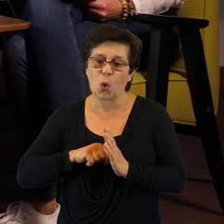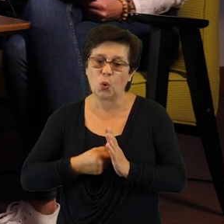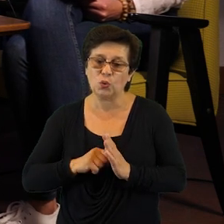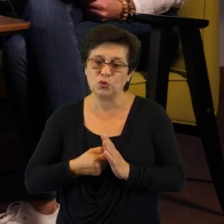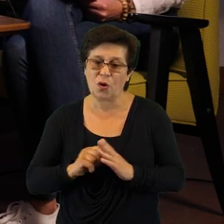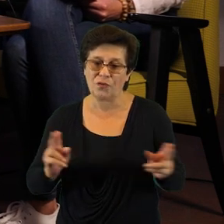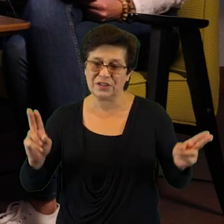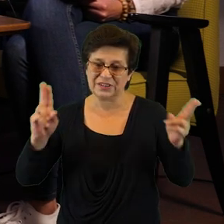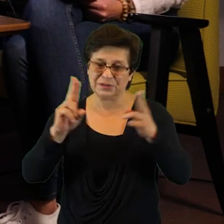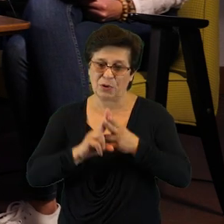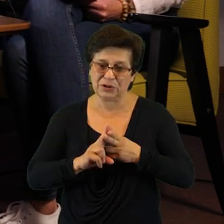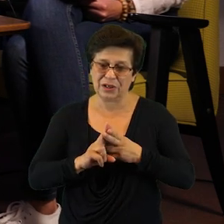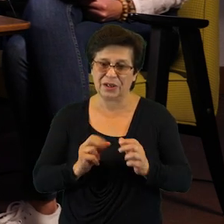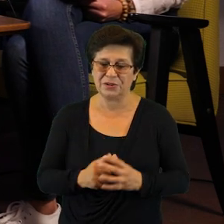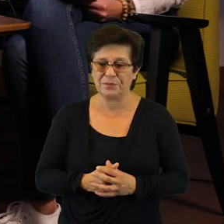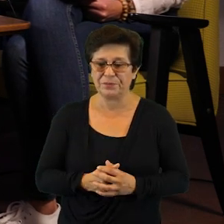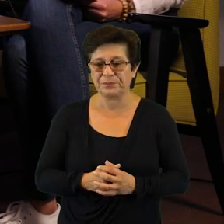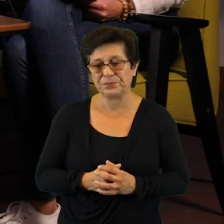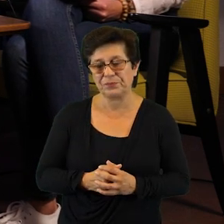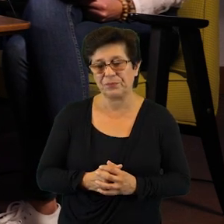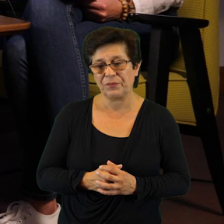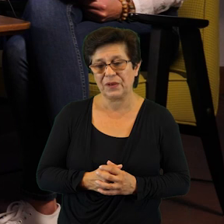w twórczościach również innych poetów.